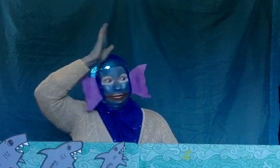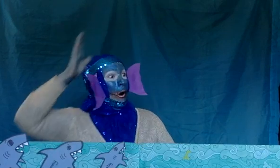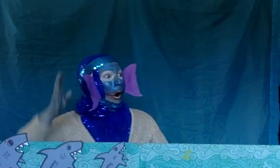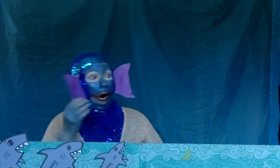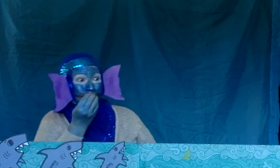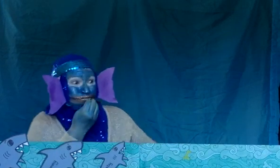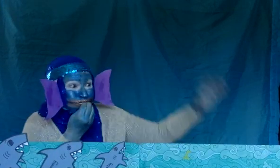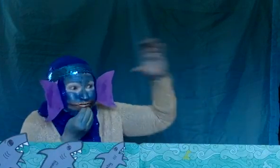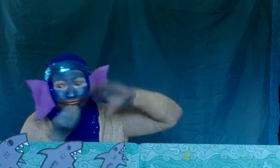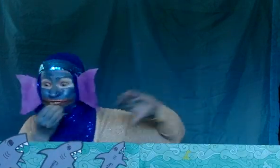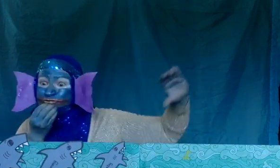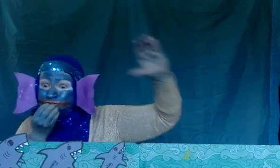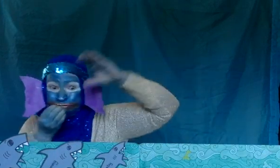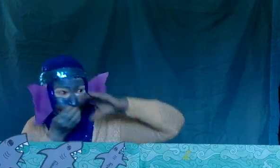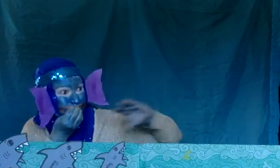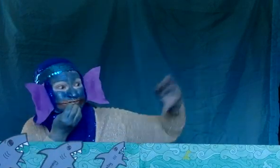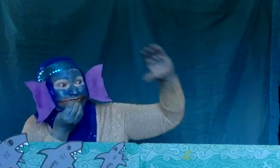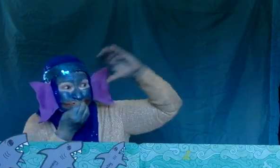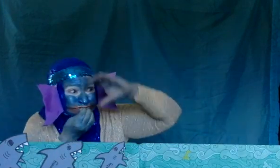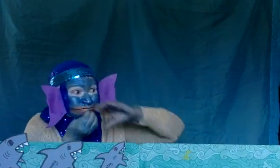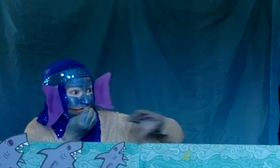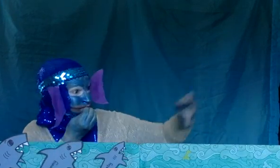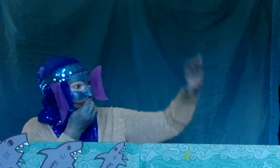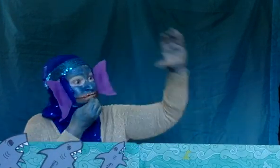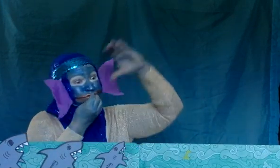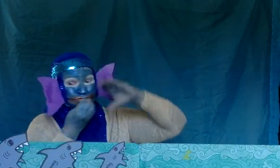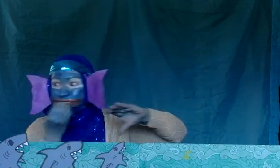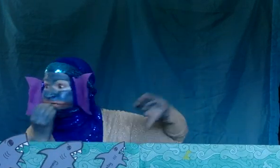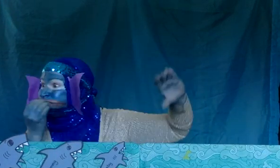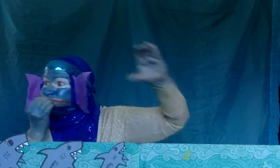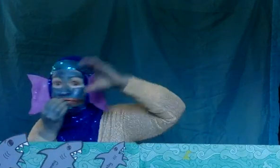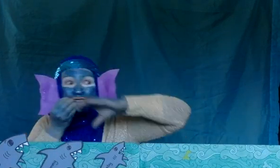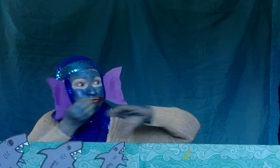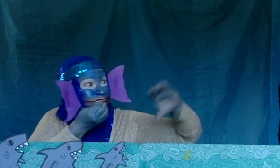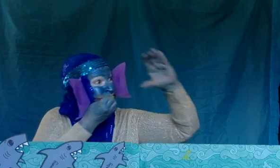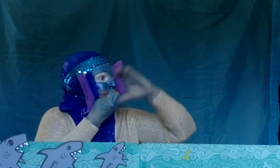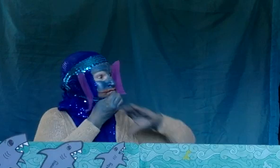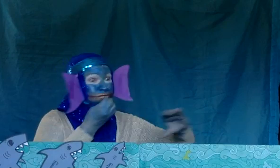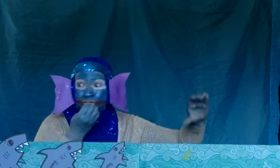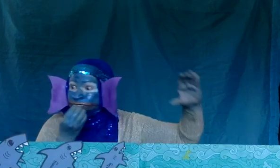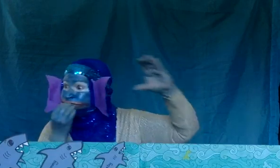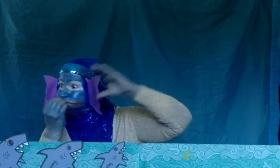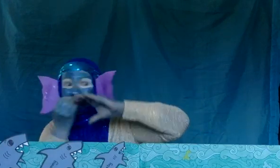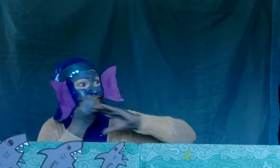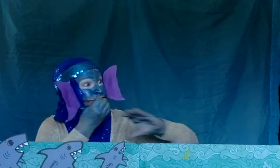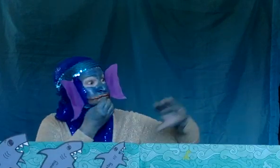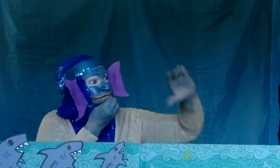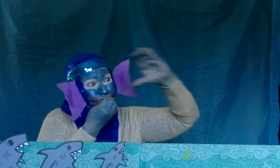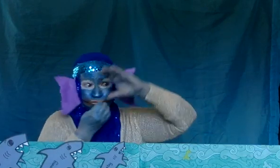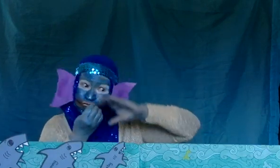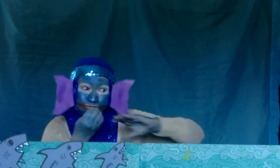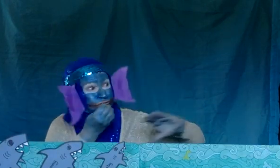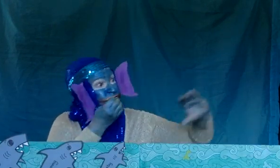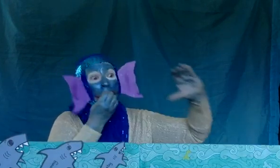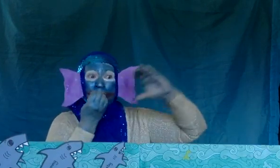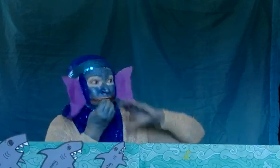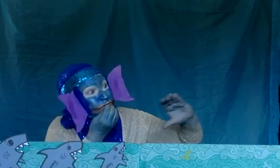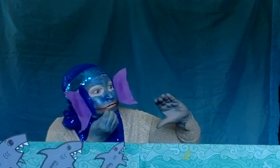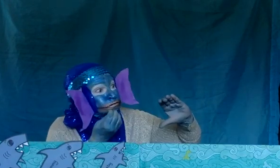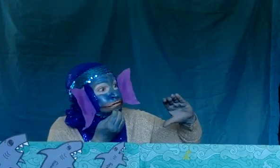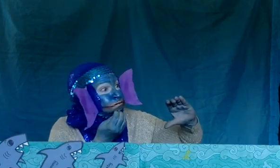Let's go hunt. Do-do-do-do-do-do. (3X) Let's go hunt.